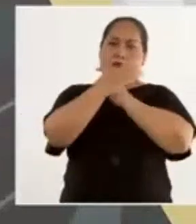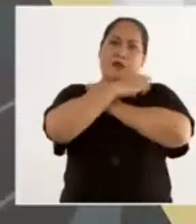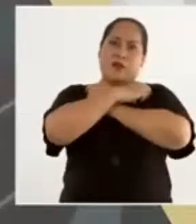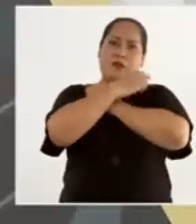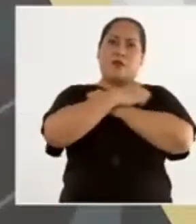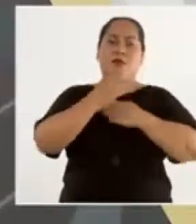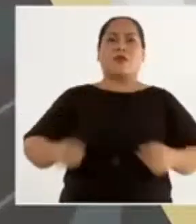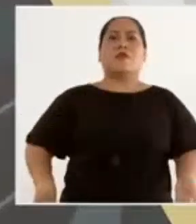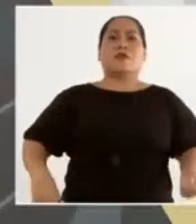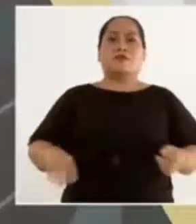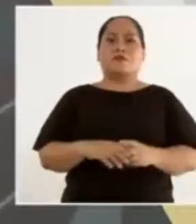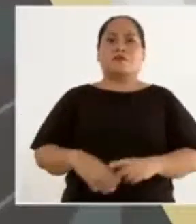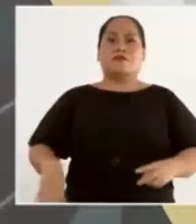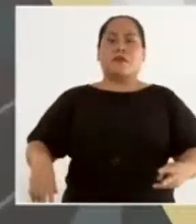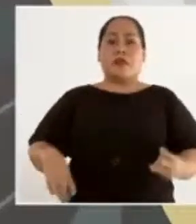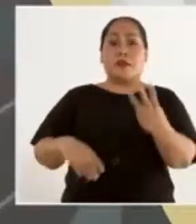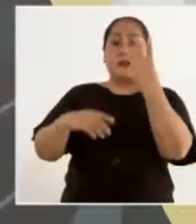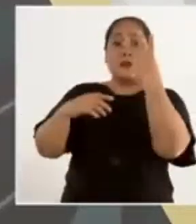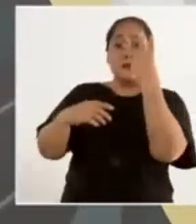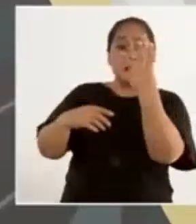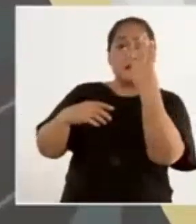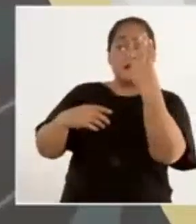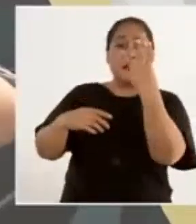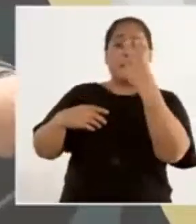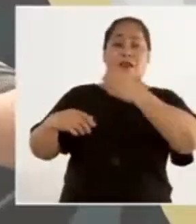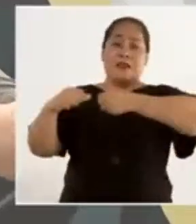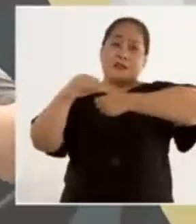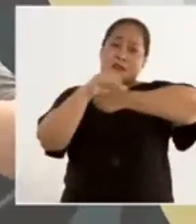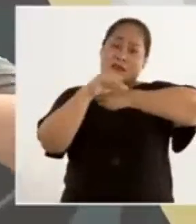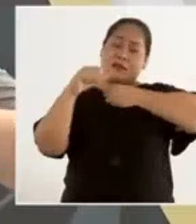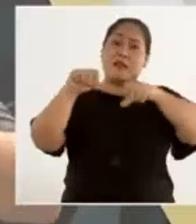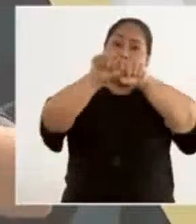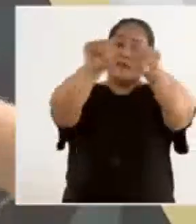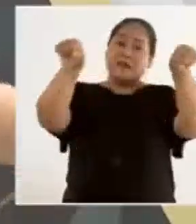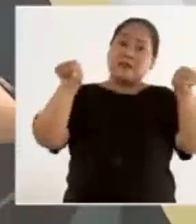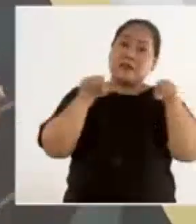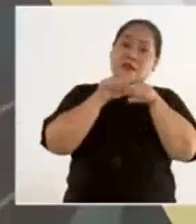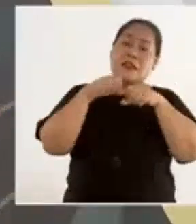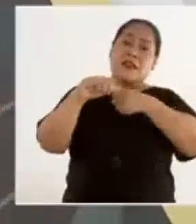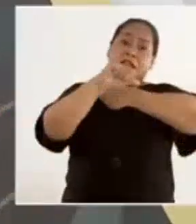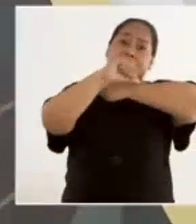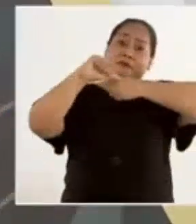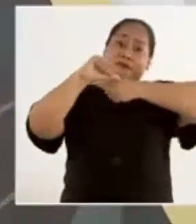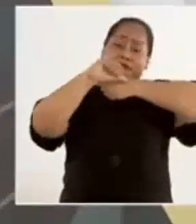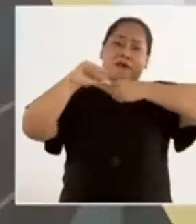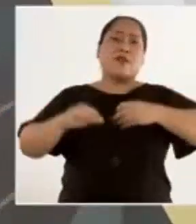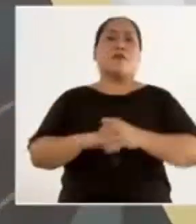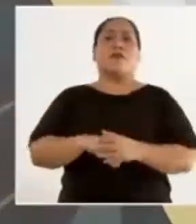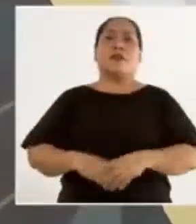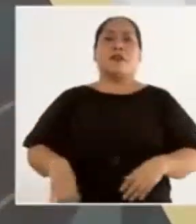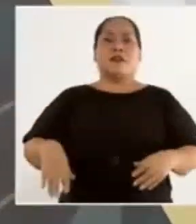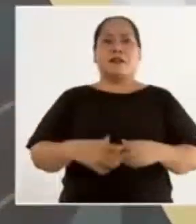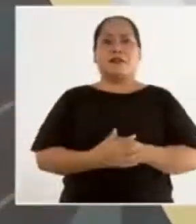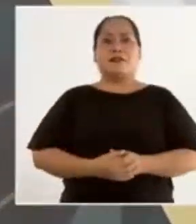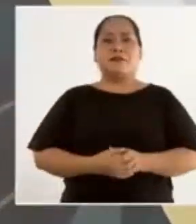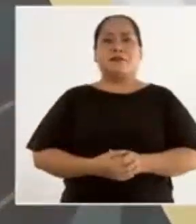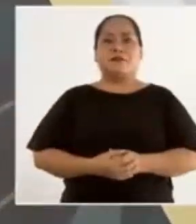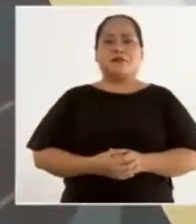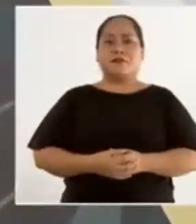vamos a poner tres quirófanos en el nuevo Hospital General de Cárdenas. La presidenta